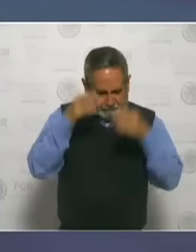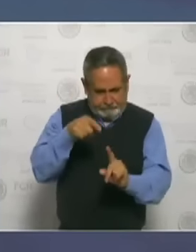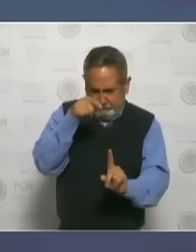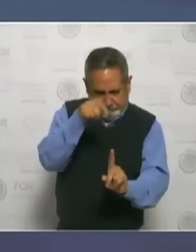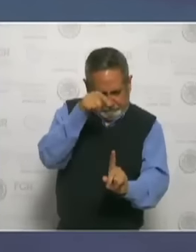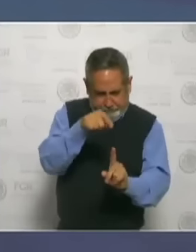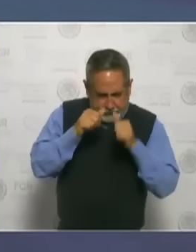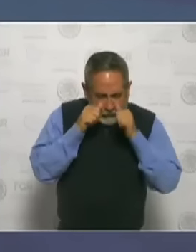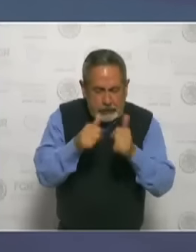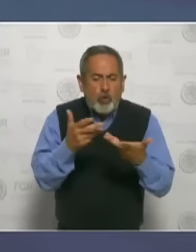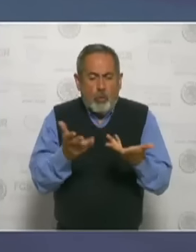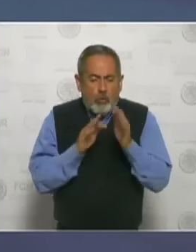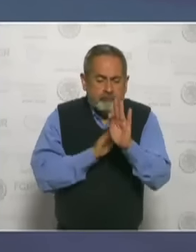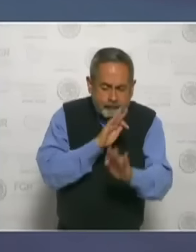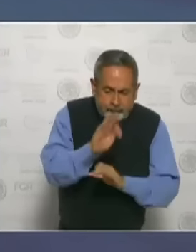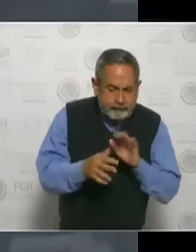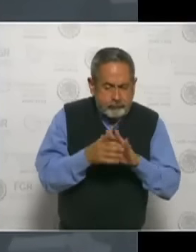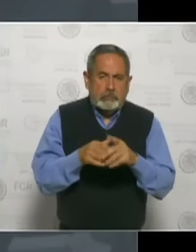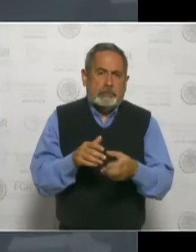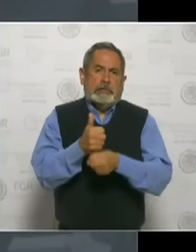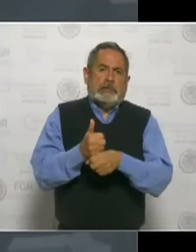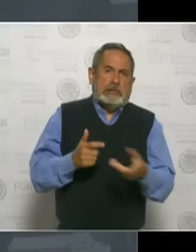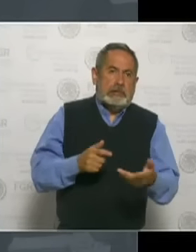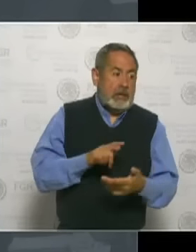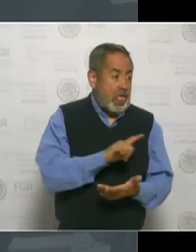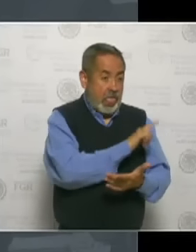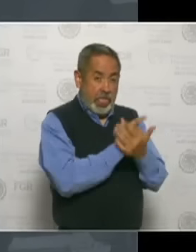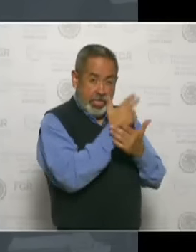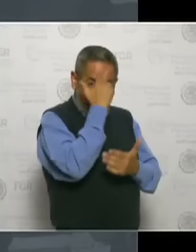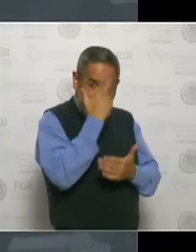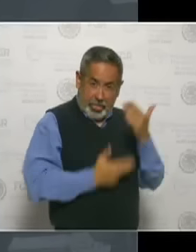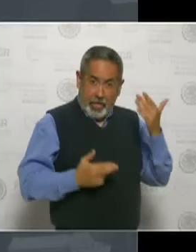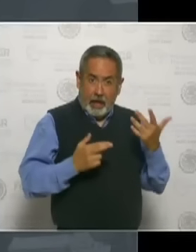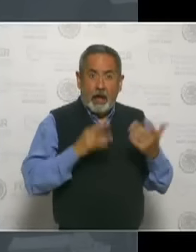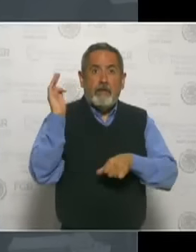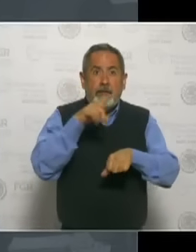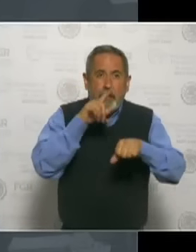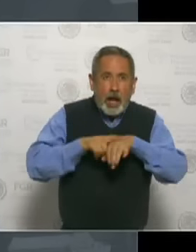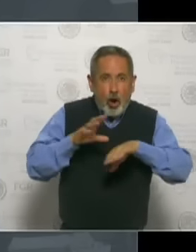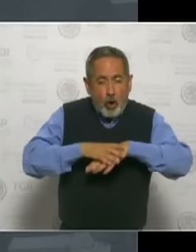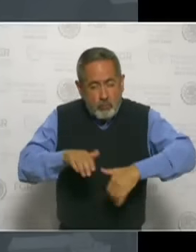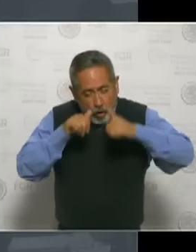bajo el entendimiento de que en los delitos de competencia federal el daño trasciende a